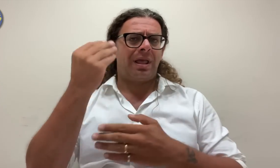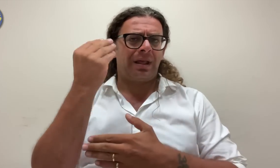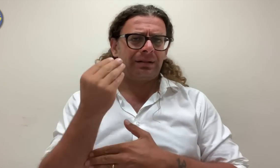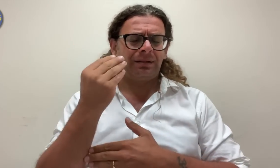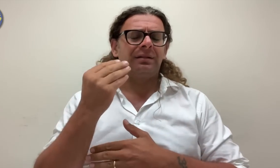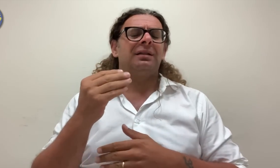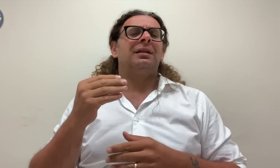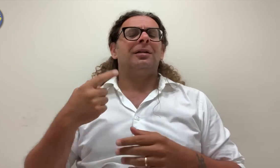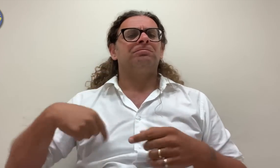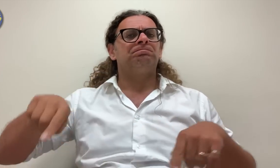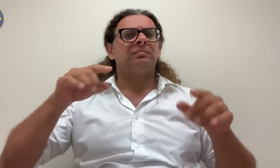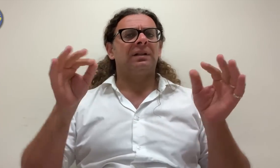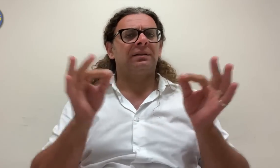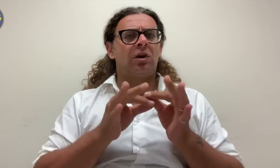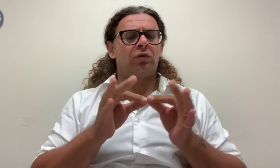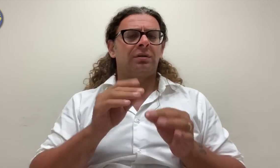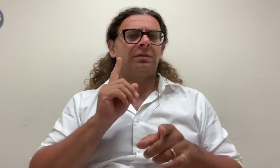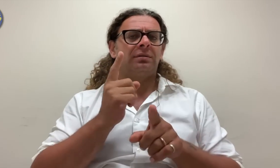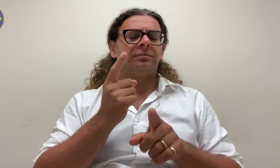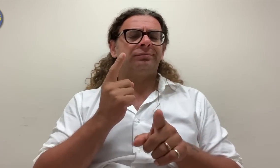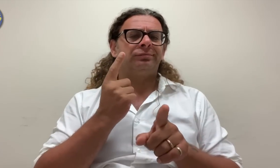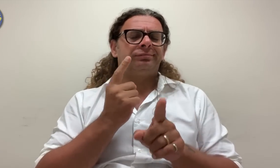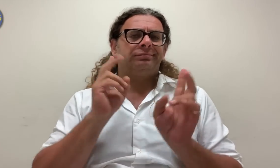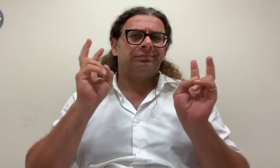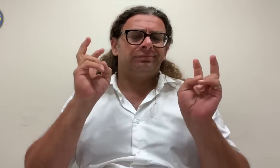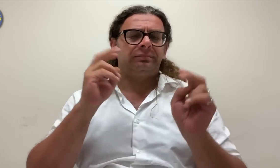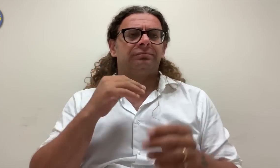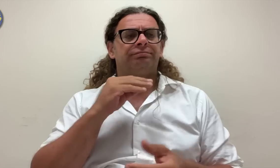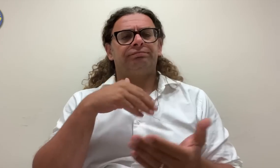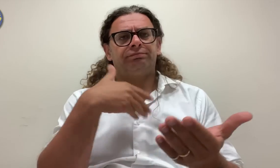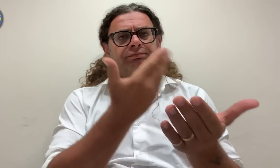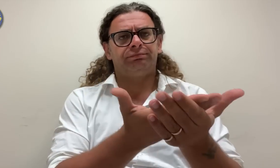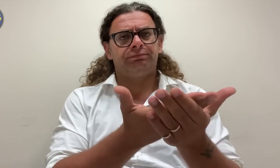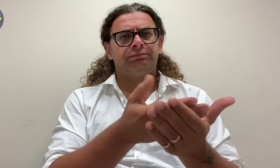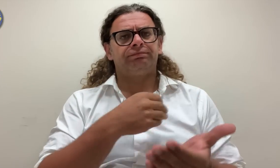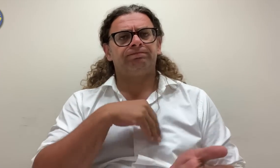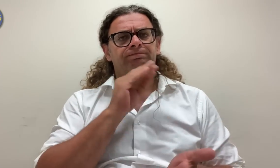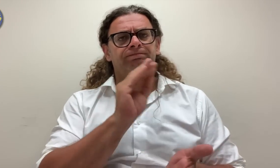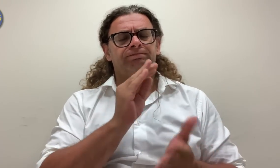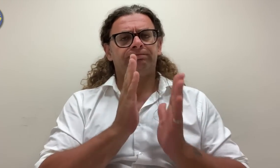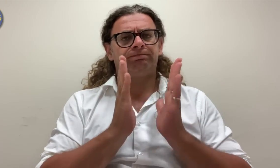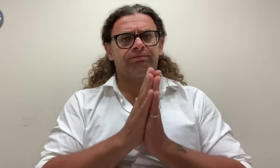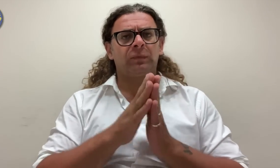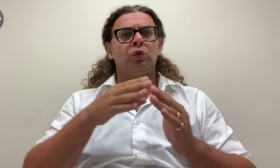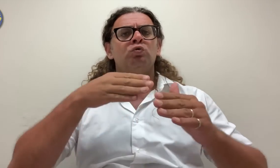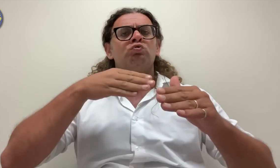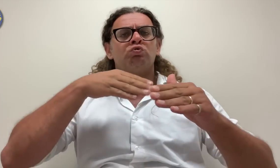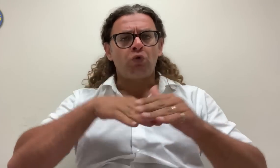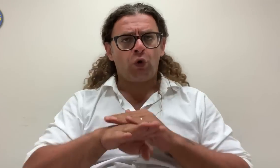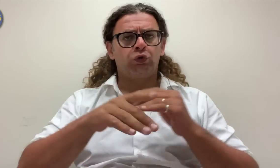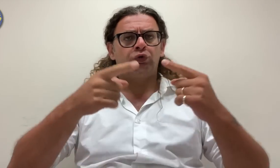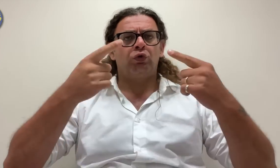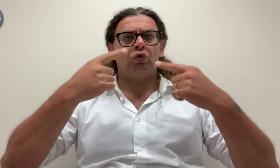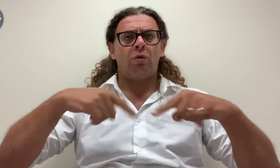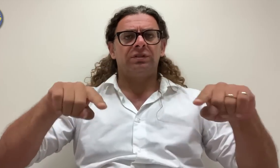FAND e l’ENS, naturalmente, erano concordi nel richiedere l’istituzione di una “Sotto Commissione tecnica” ad hoc con lo scopo di stilare i requisiti richiesti